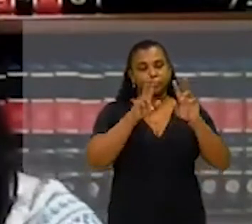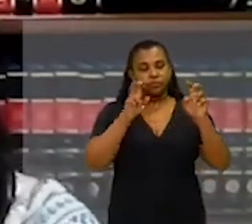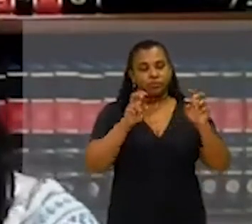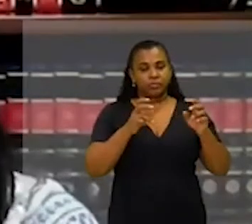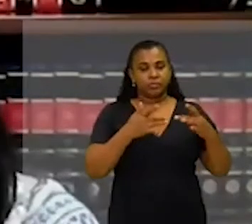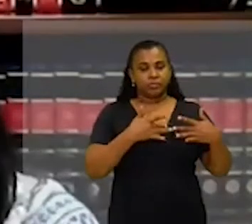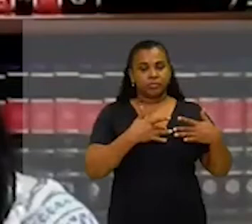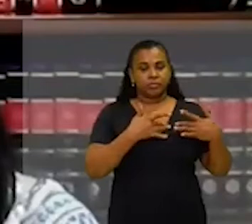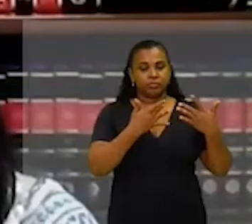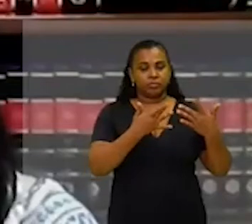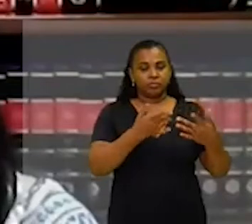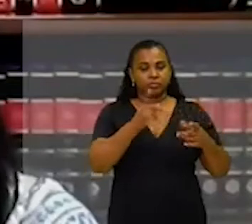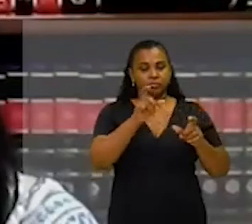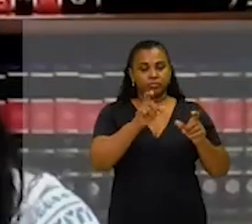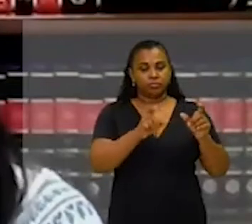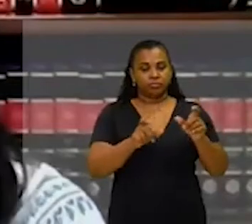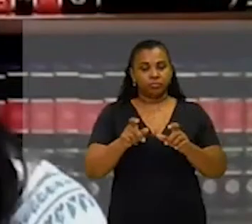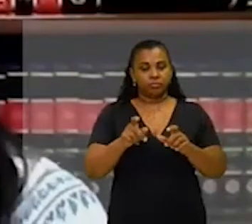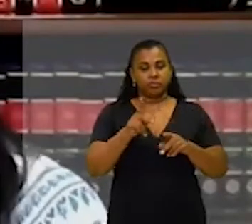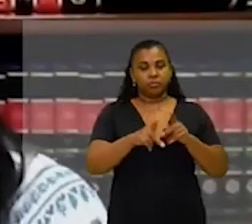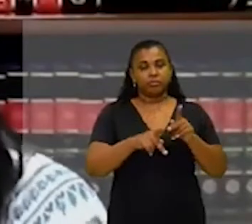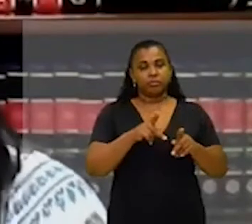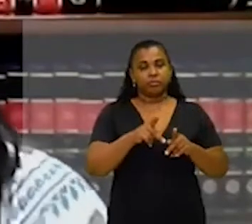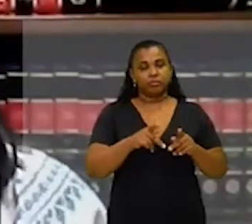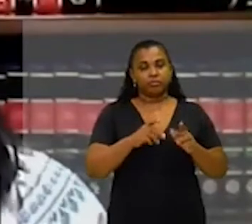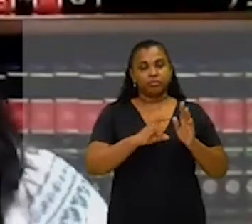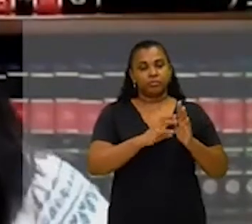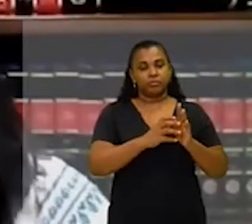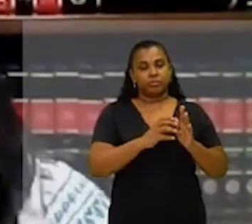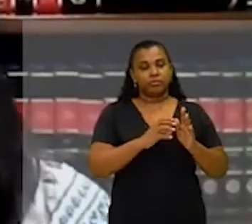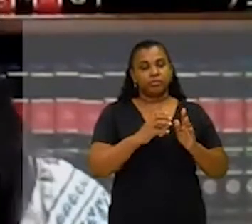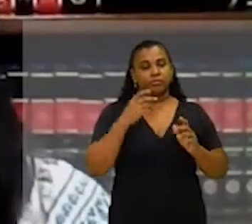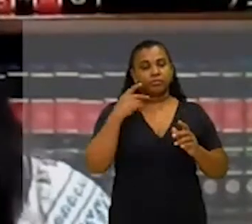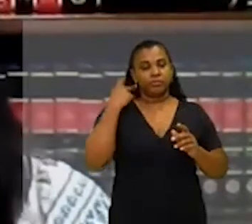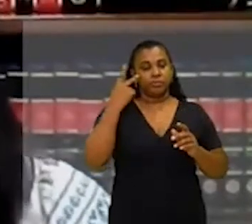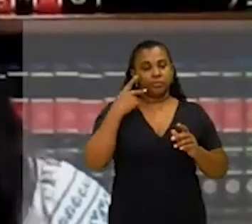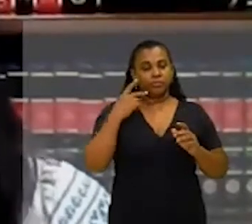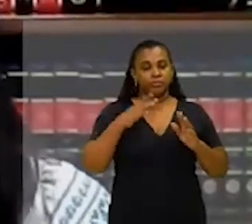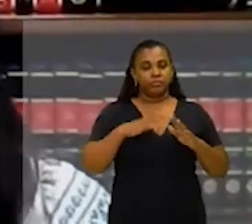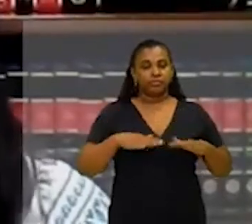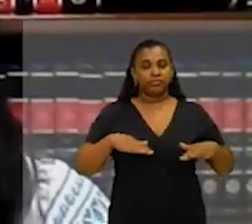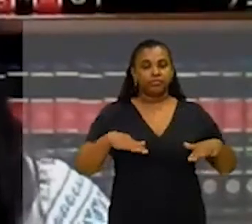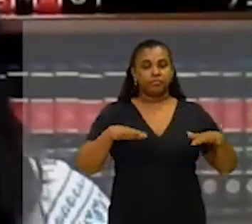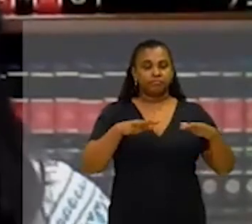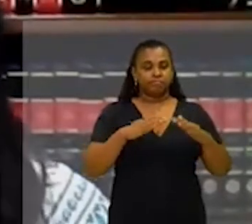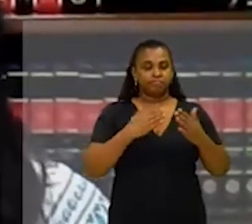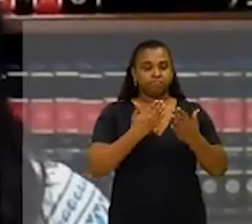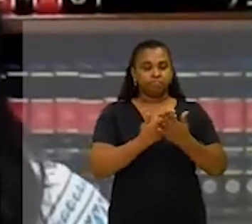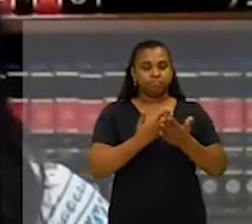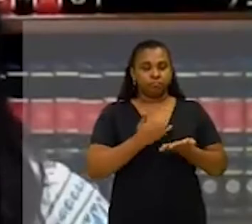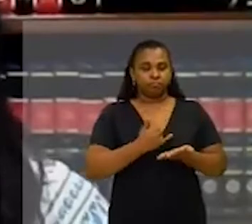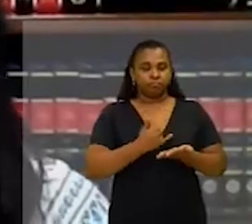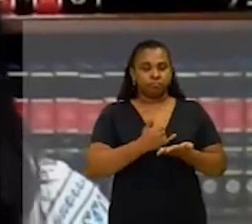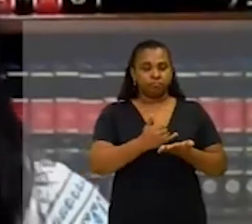campanhas eleitorais os partidos políticos todo o nosso dele partiu da ideia de que a